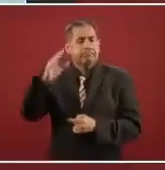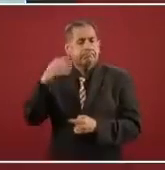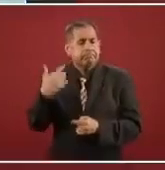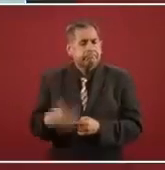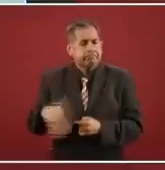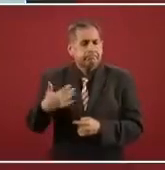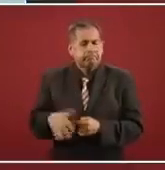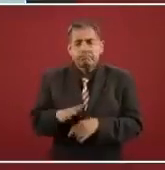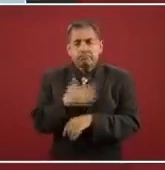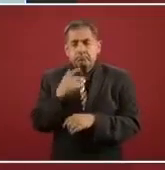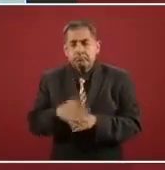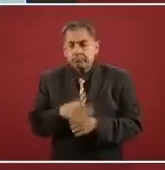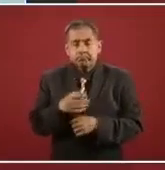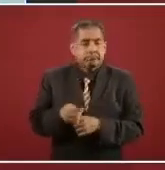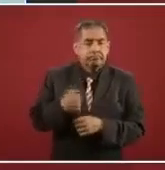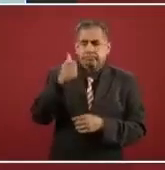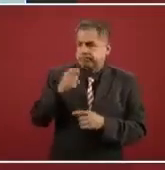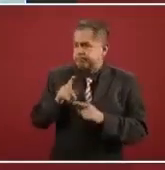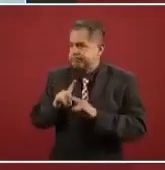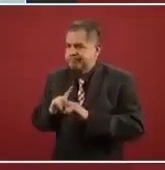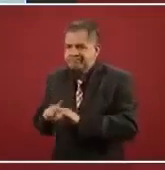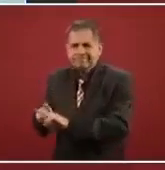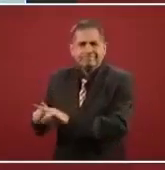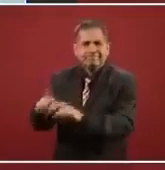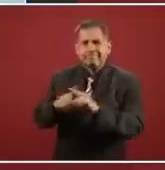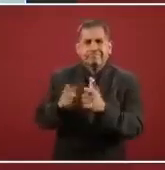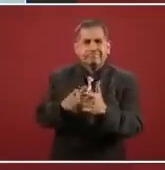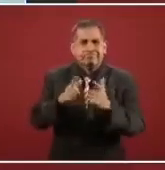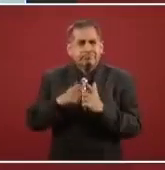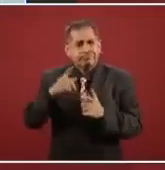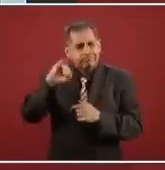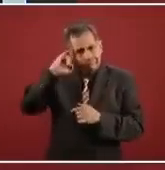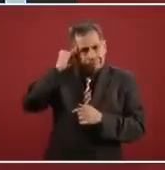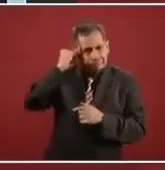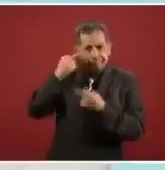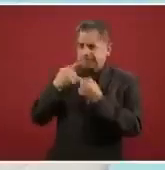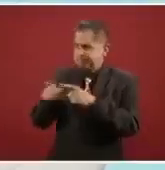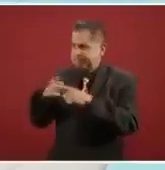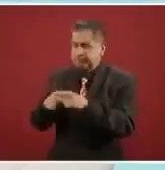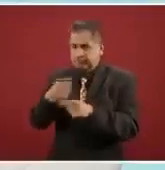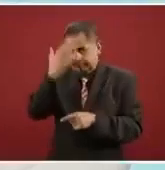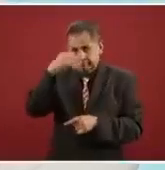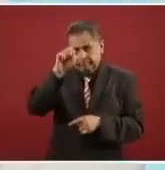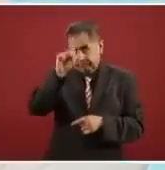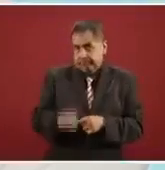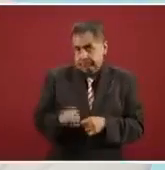Primero, por la diversidad étnica y cultural del sureste de nuestro país, de la península